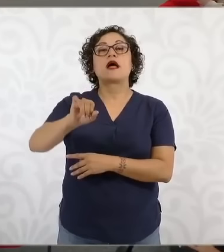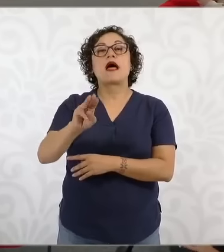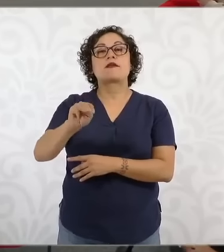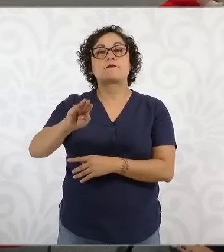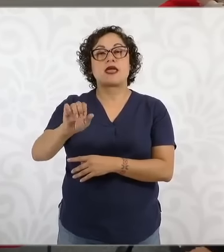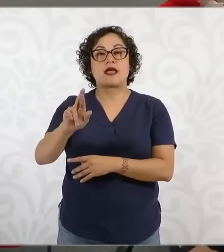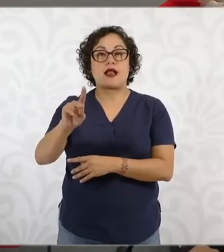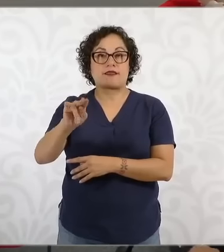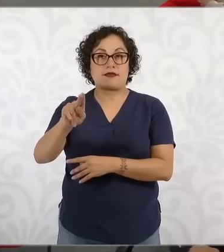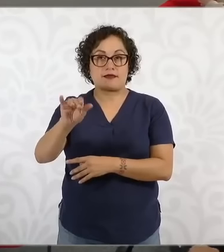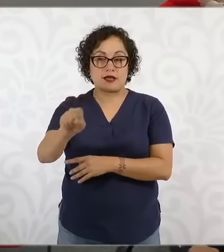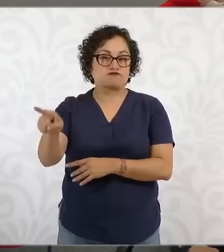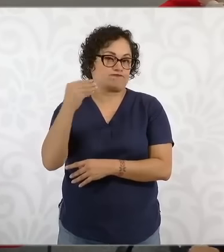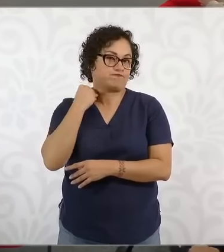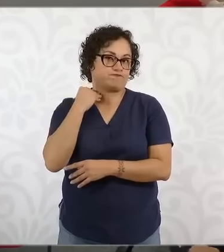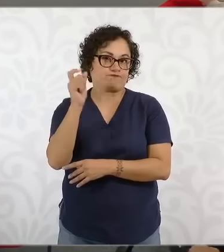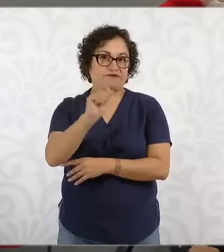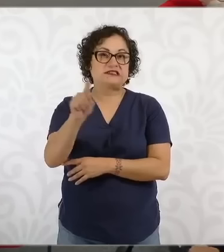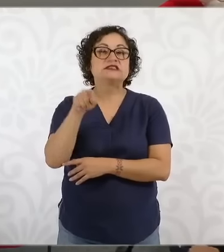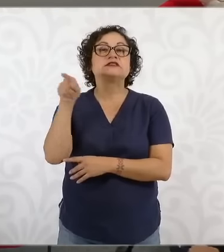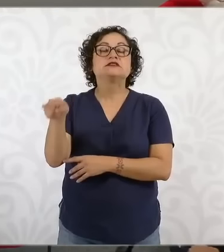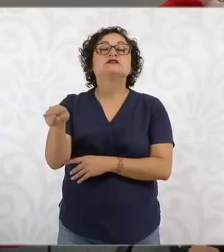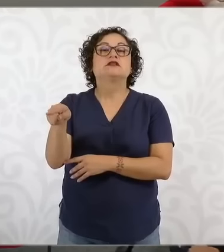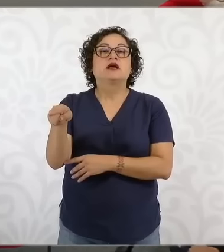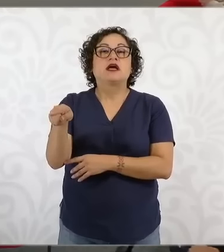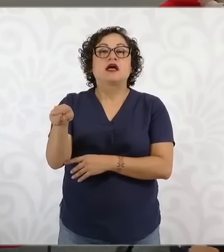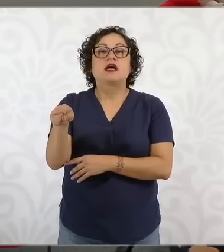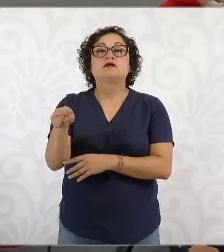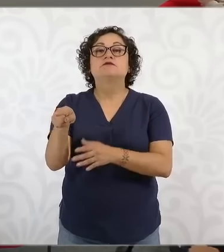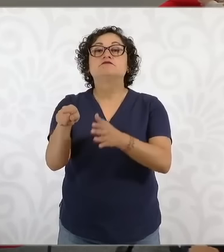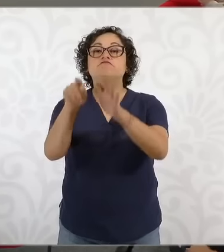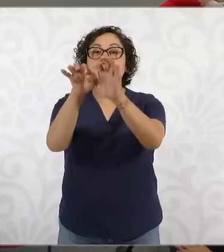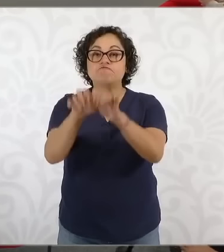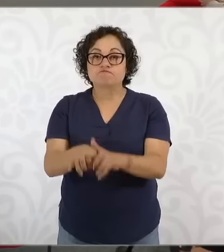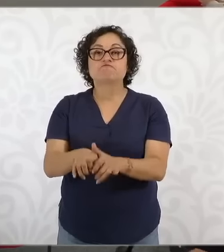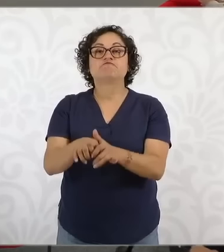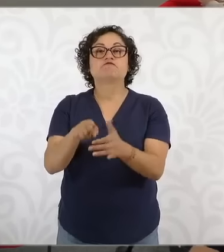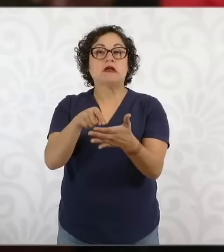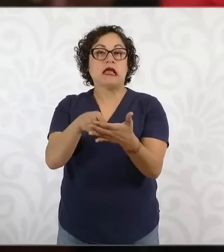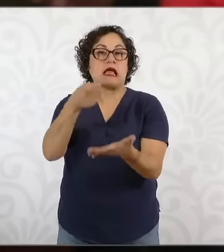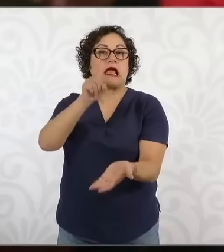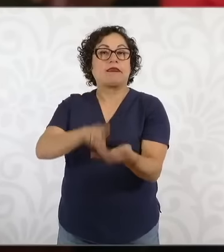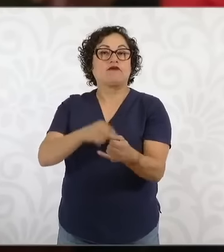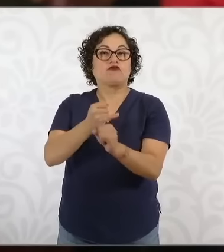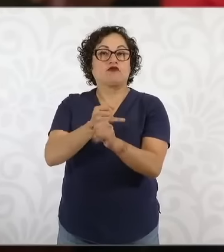eh publicó un artículo donde aporta elementos para eh señalar que